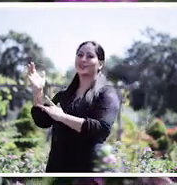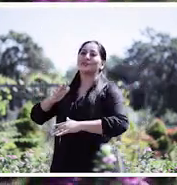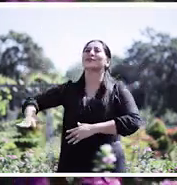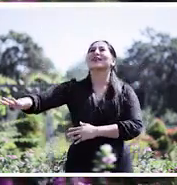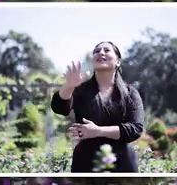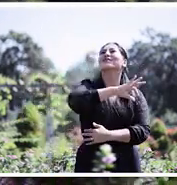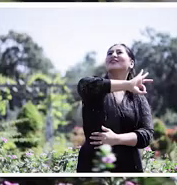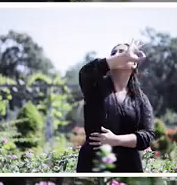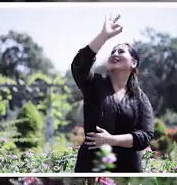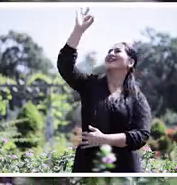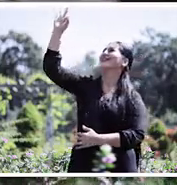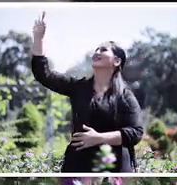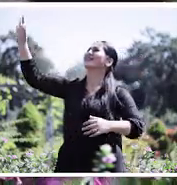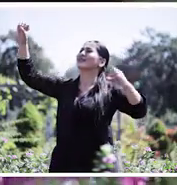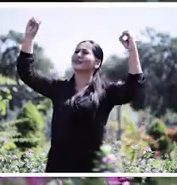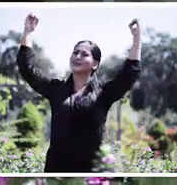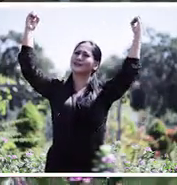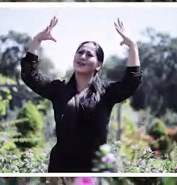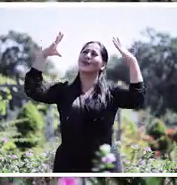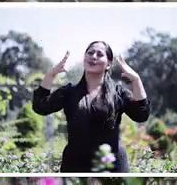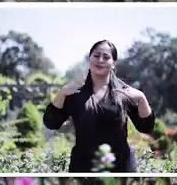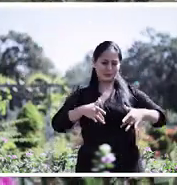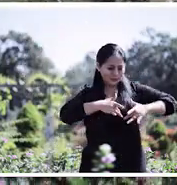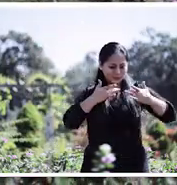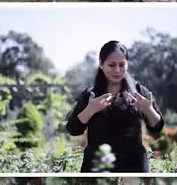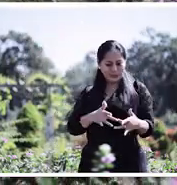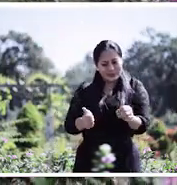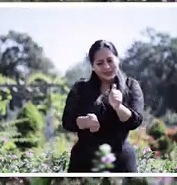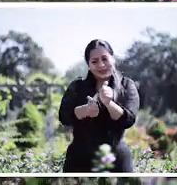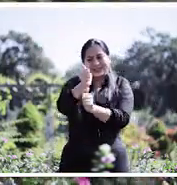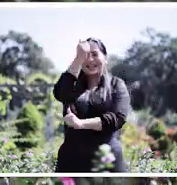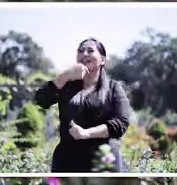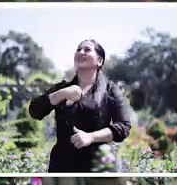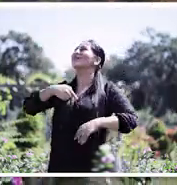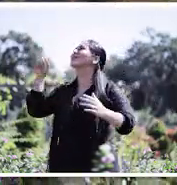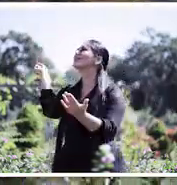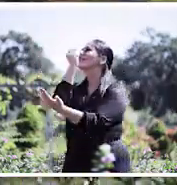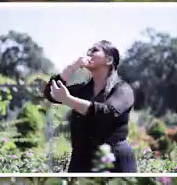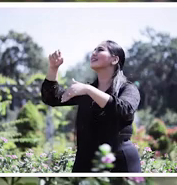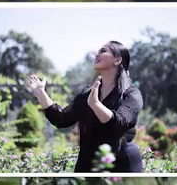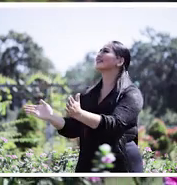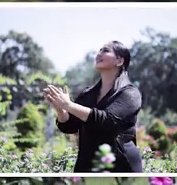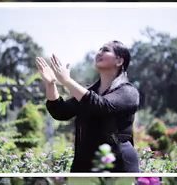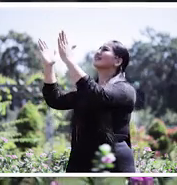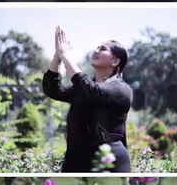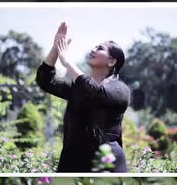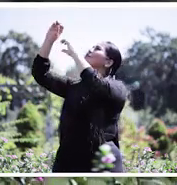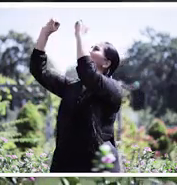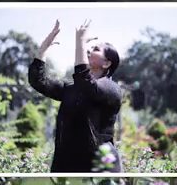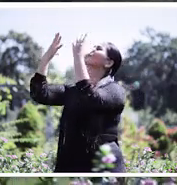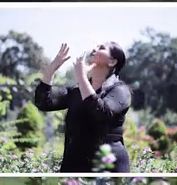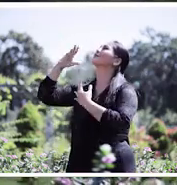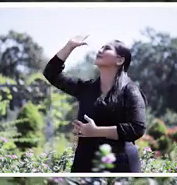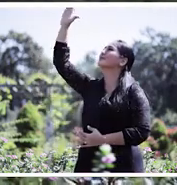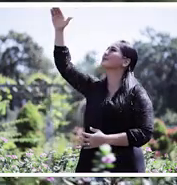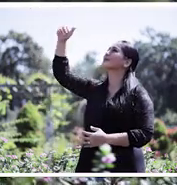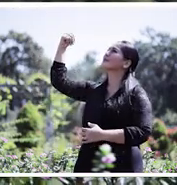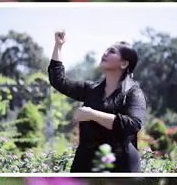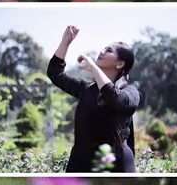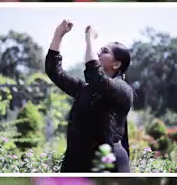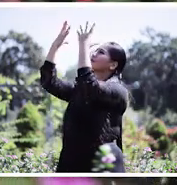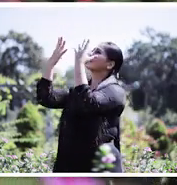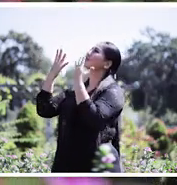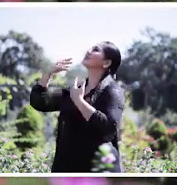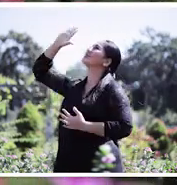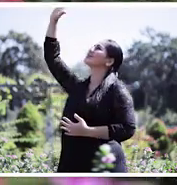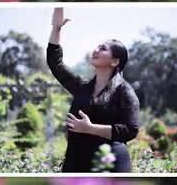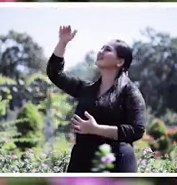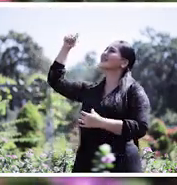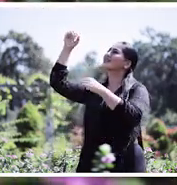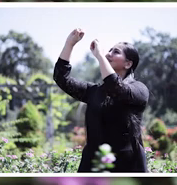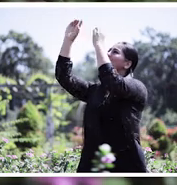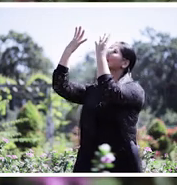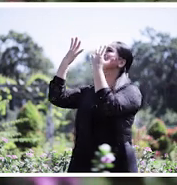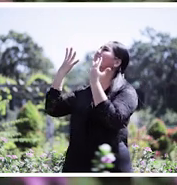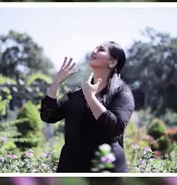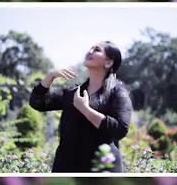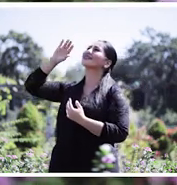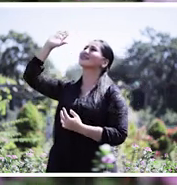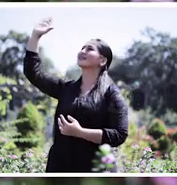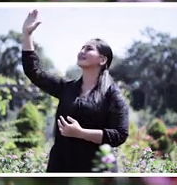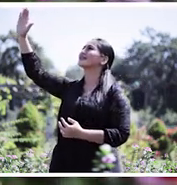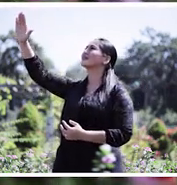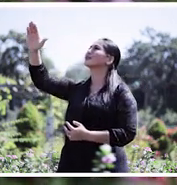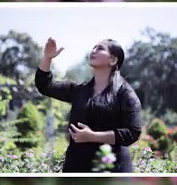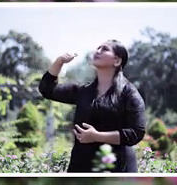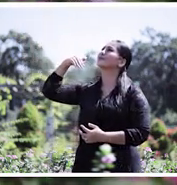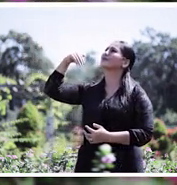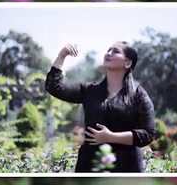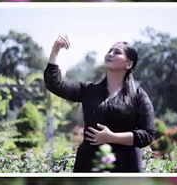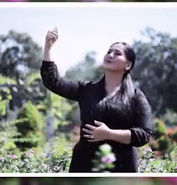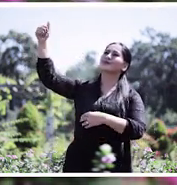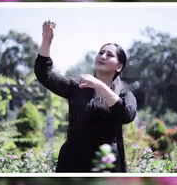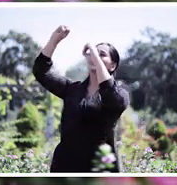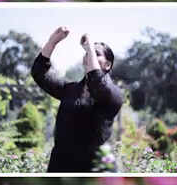空に響け歌え魂よ 恵みを、恵みを、恵みを